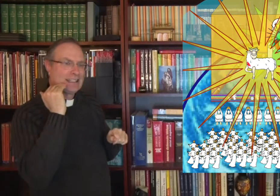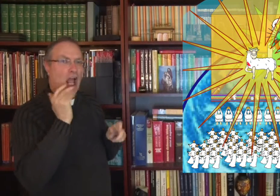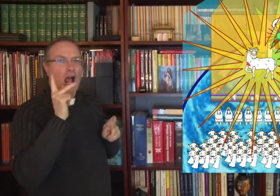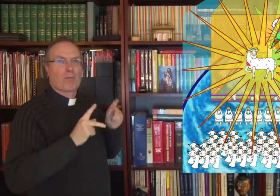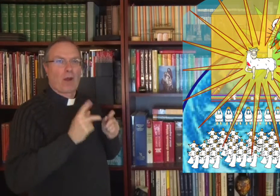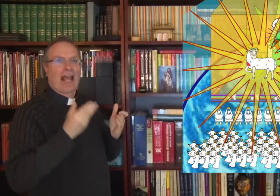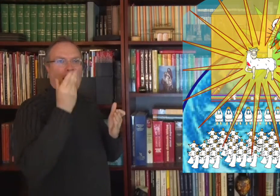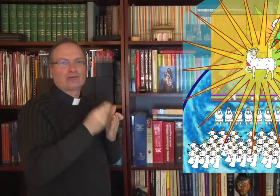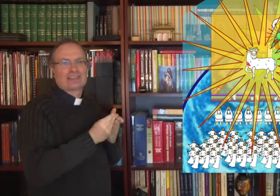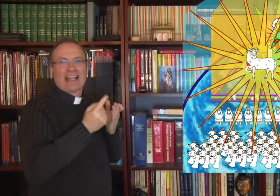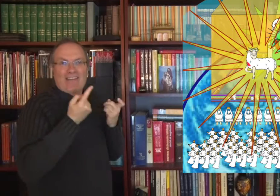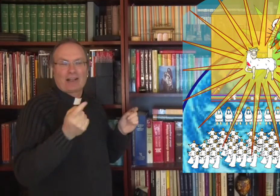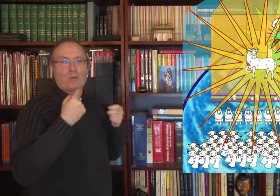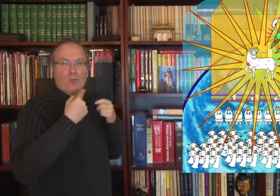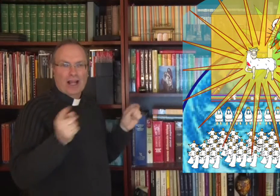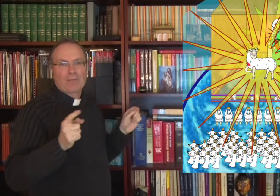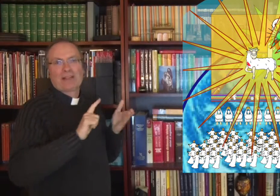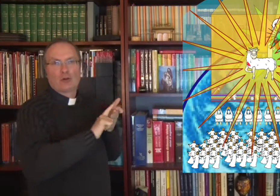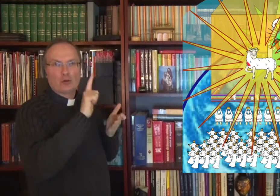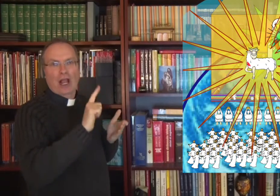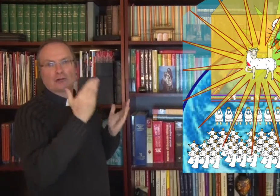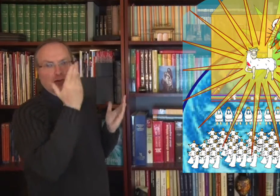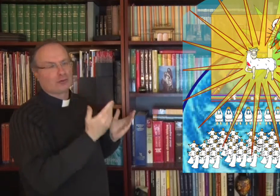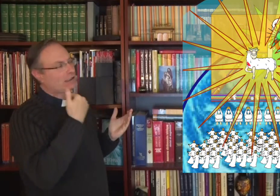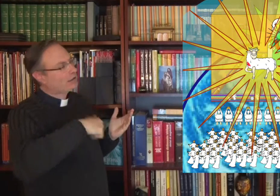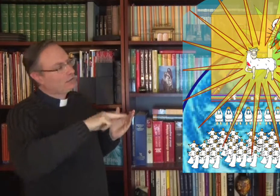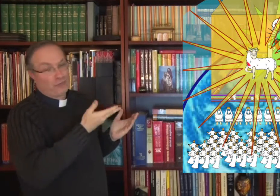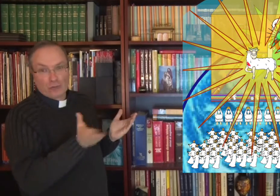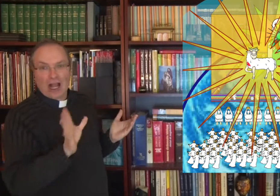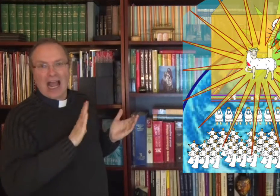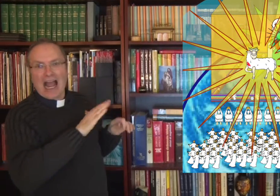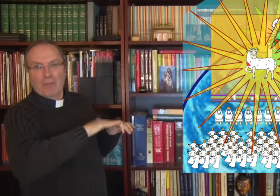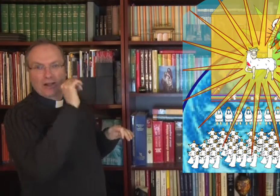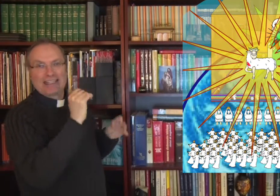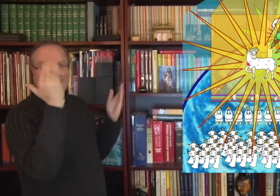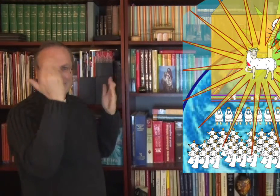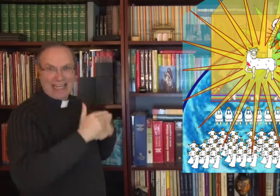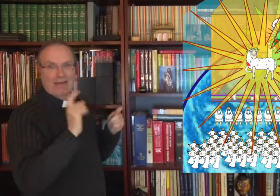un peuple racheté afin de proclamer les louanges de celui qui vous a appelés des ténèbres